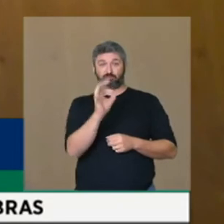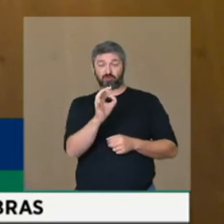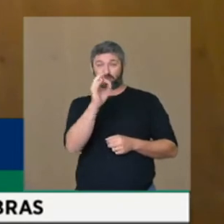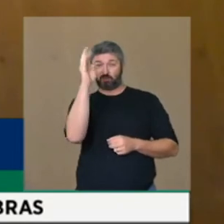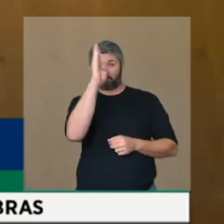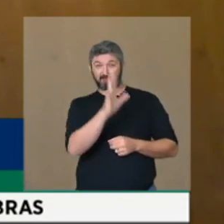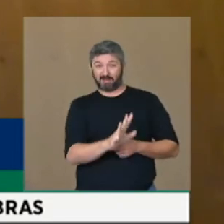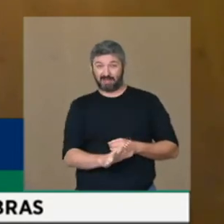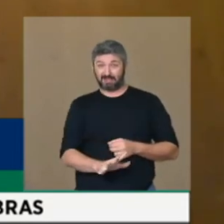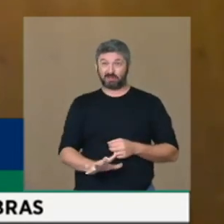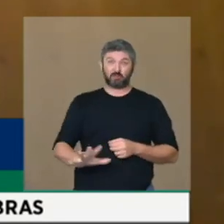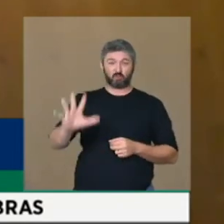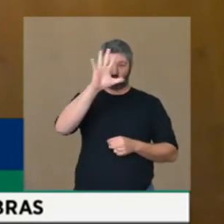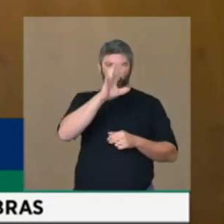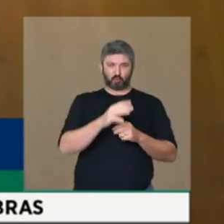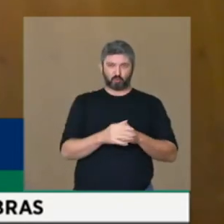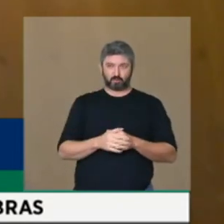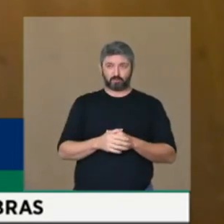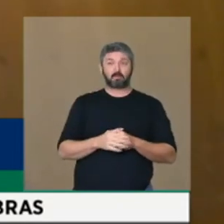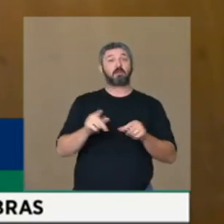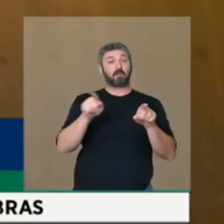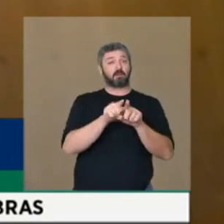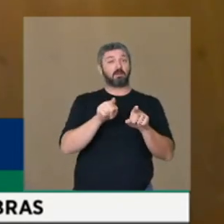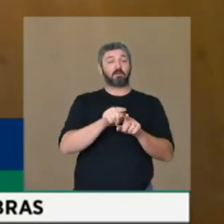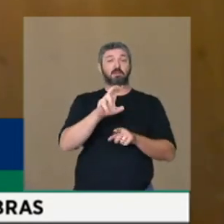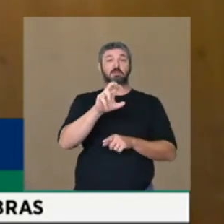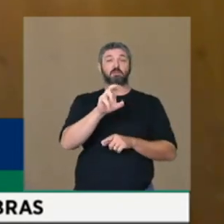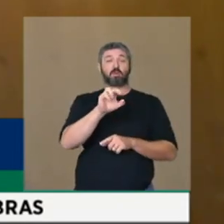OBSTRUÇÃO E NÓS CHAMAMOS ATENÇÃO PRA ESSE FATO QUE A